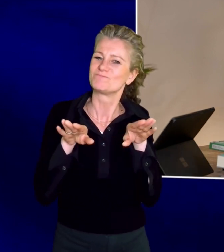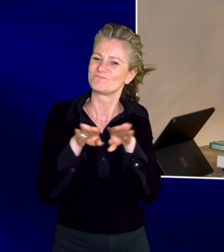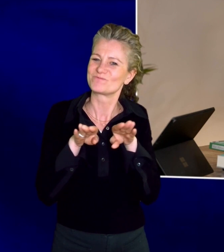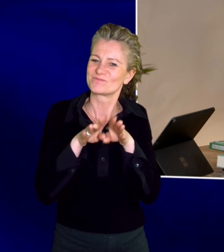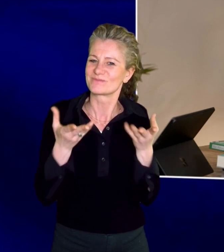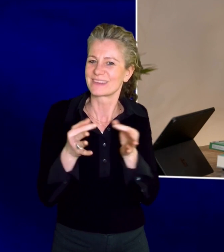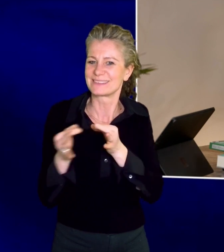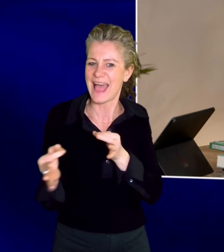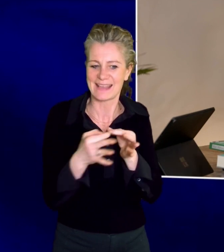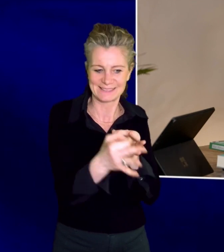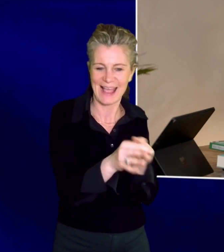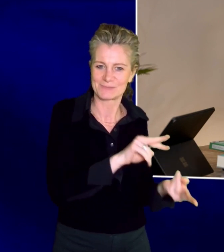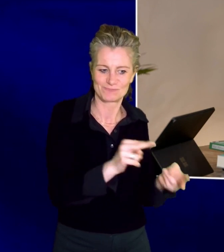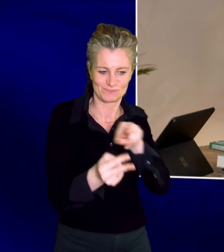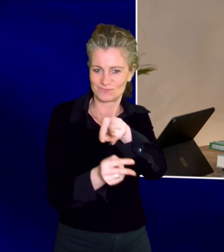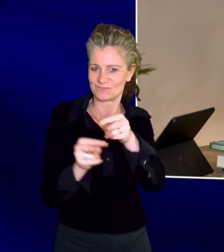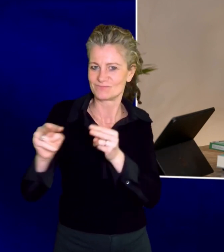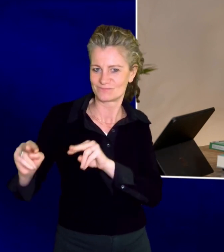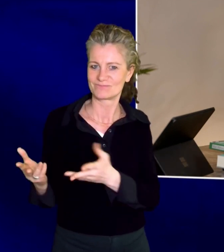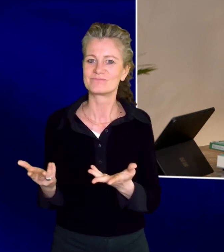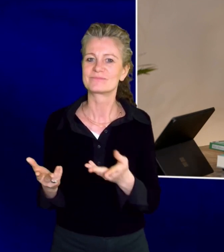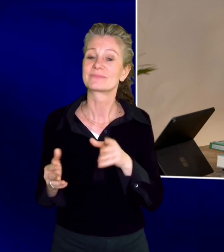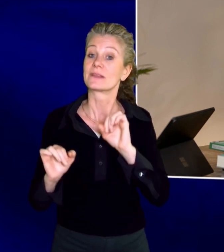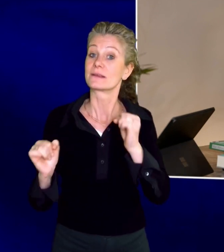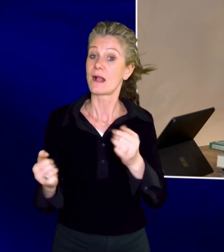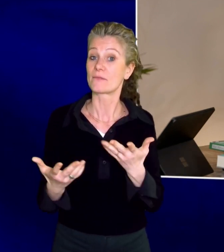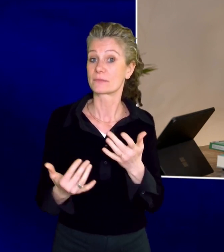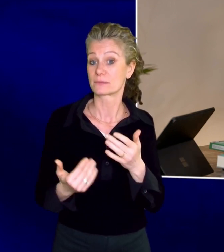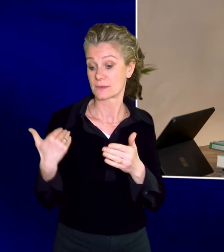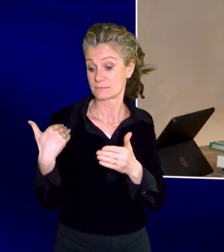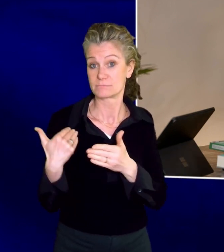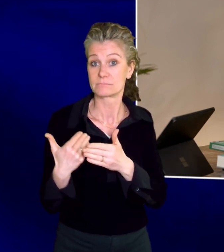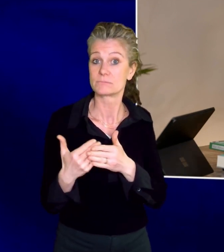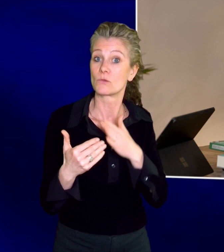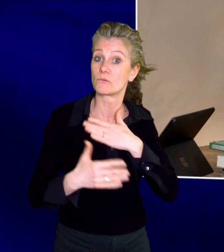En je kan een hele tijd behoorlijk goed stellen. Maar op een morgen opstaan...